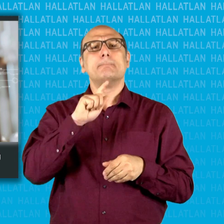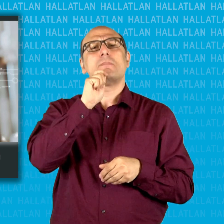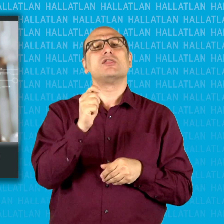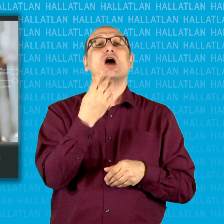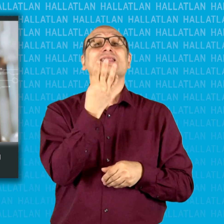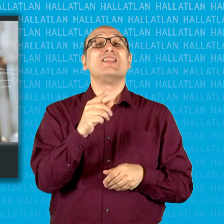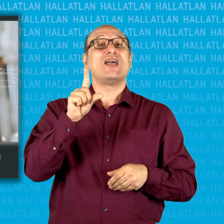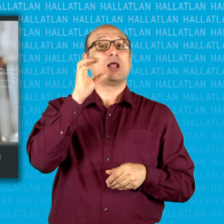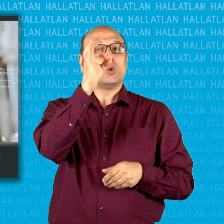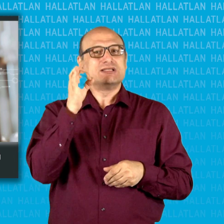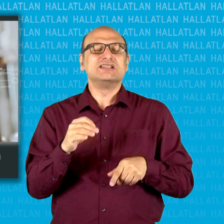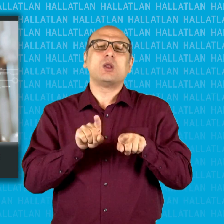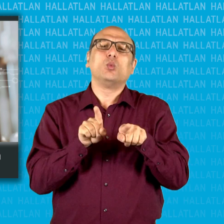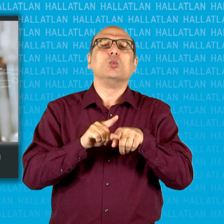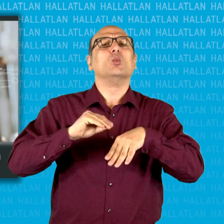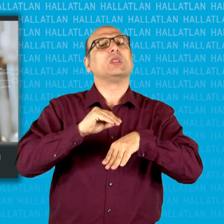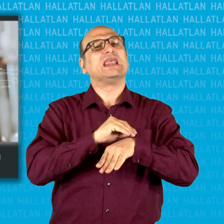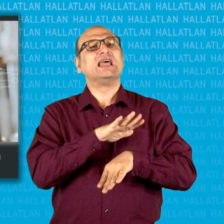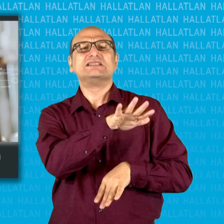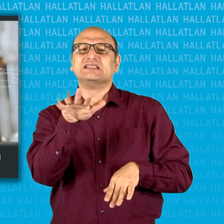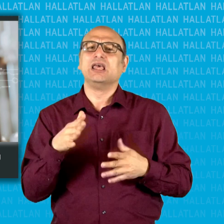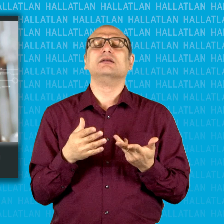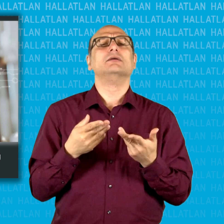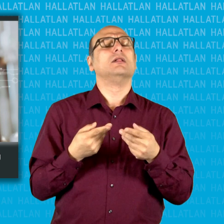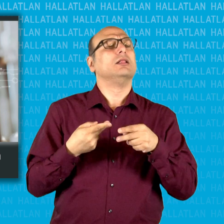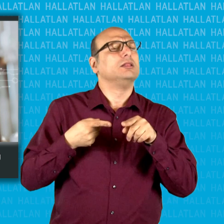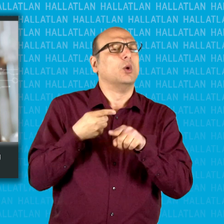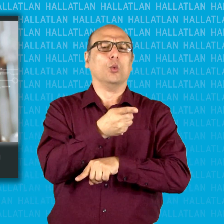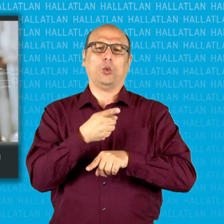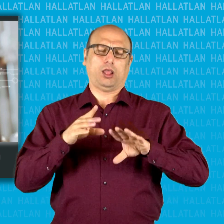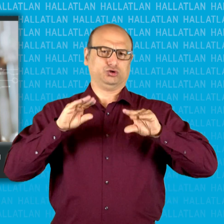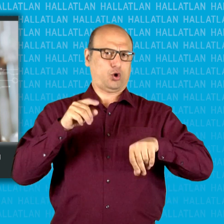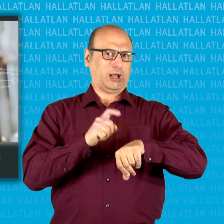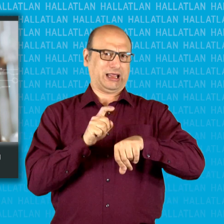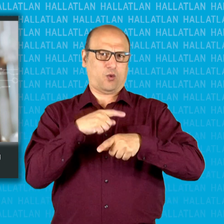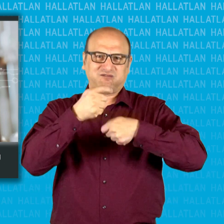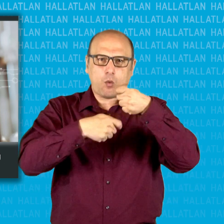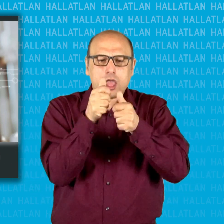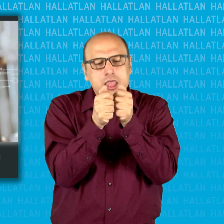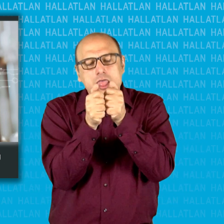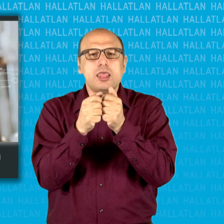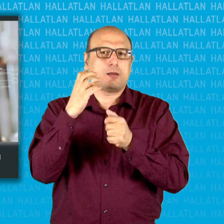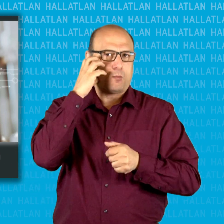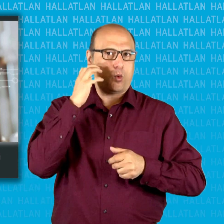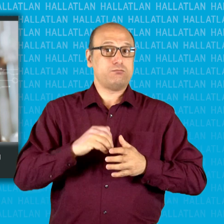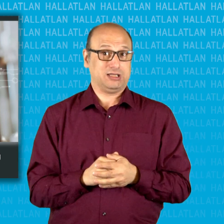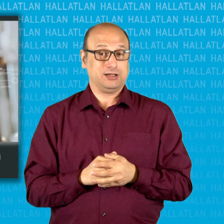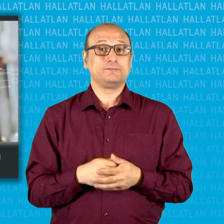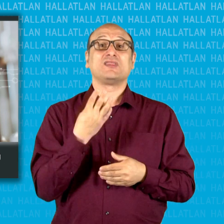hogy a magyarok 42%-a érzi úgy, hogy túl sok időt tölt az okostelefonjával,